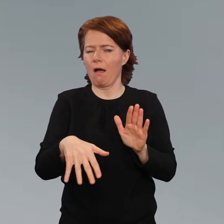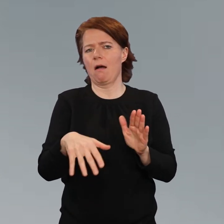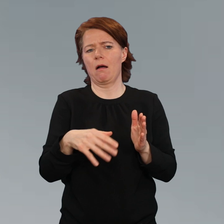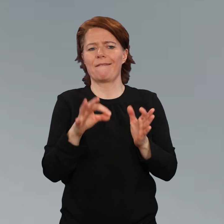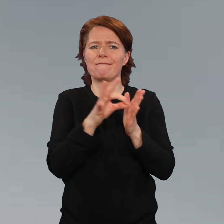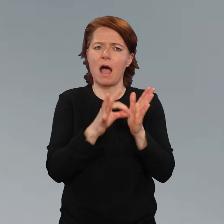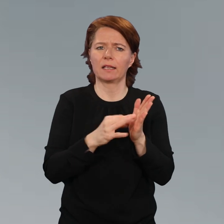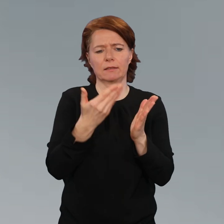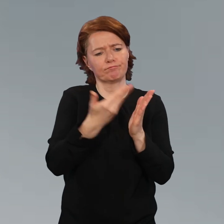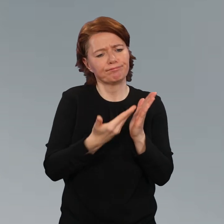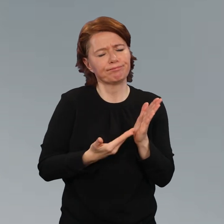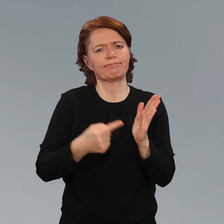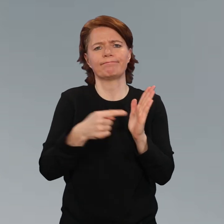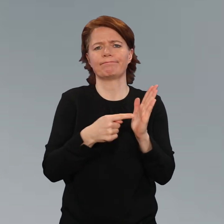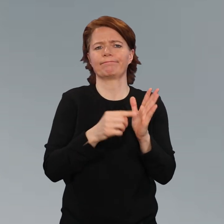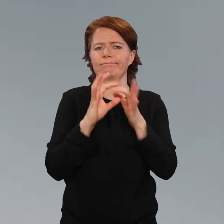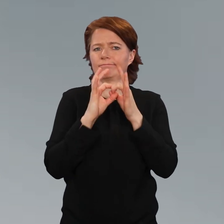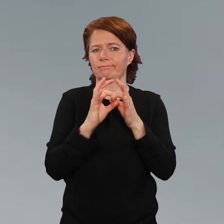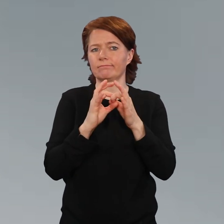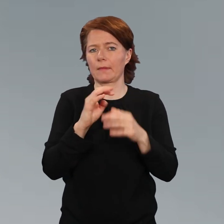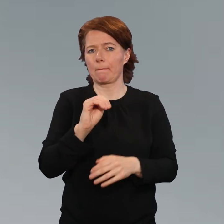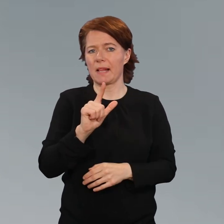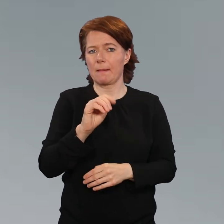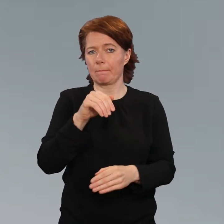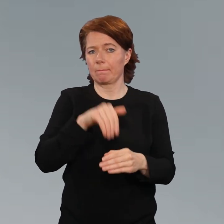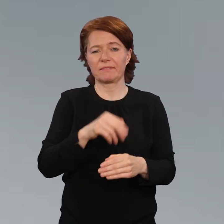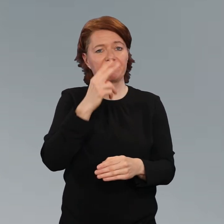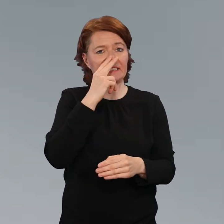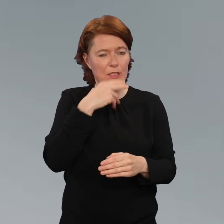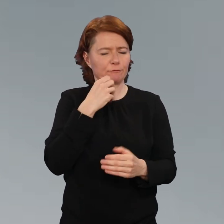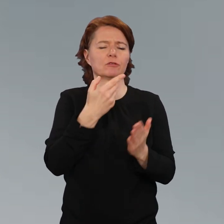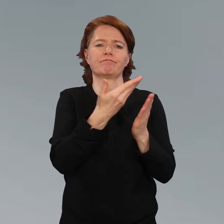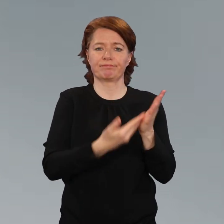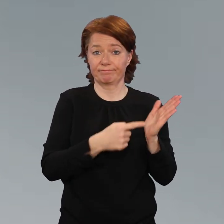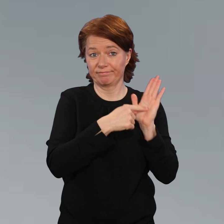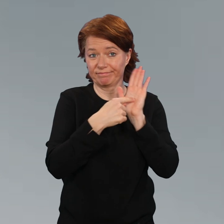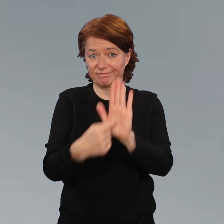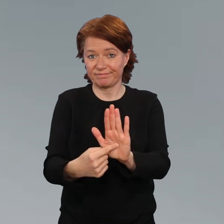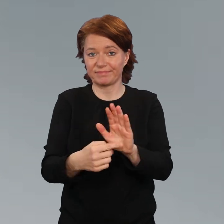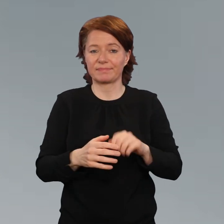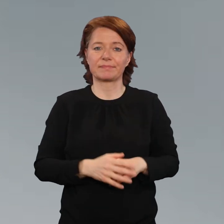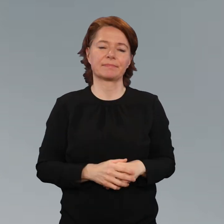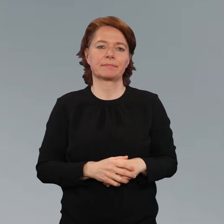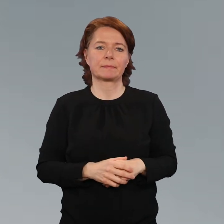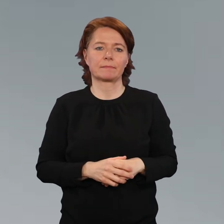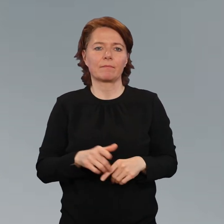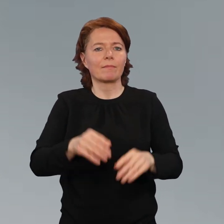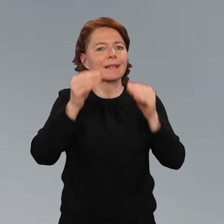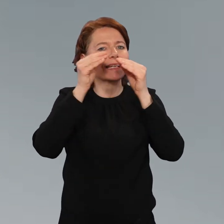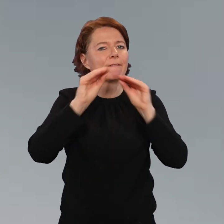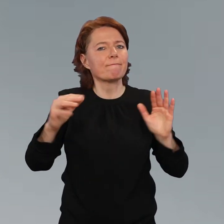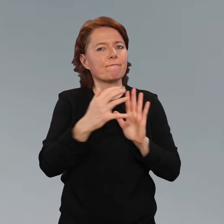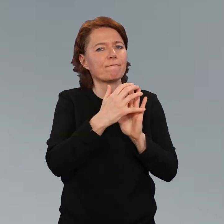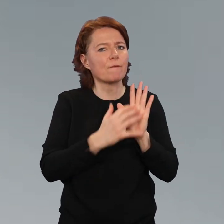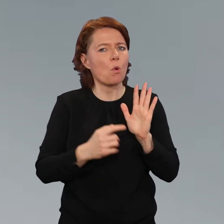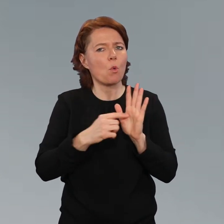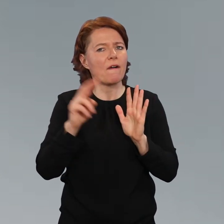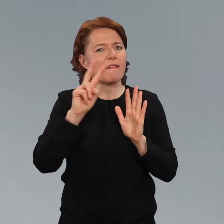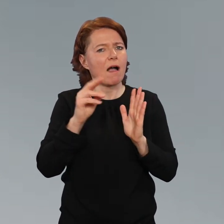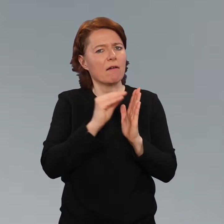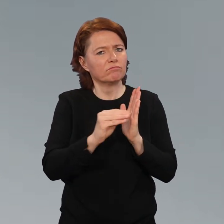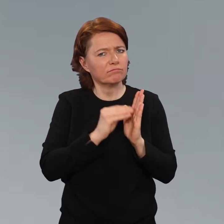paar Fakten zum Thema „Network Marketing“ darlegen. Dieses Informationsschreiben wurde gemeinsam